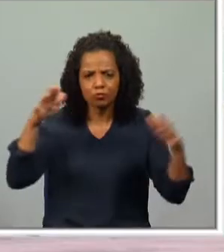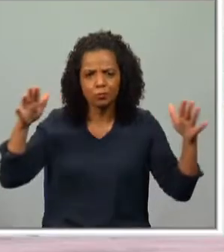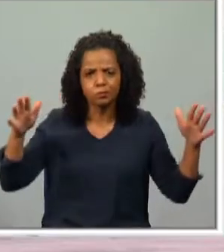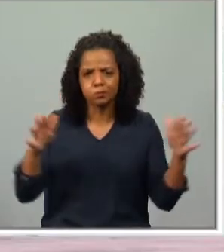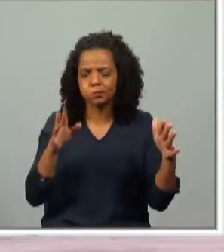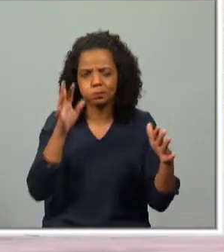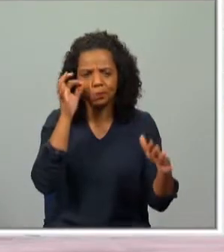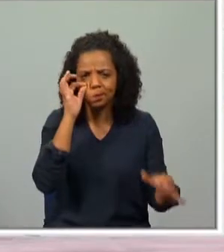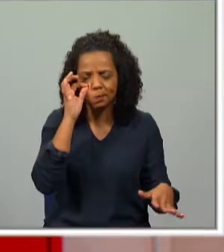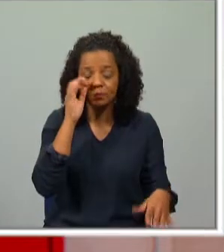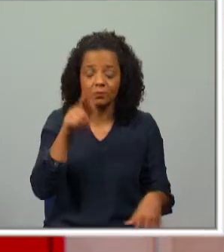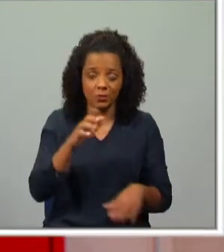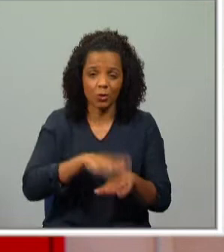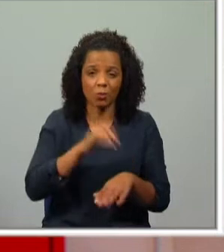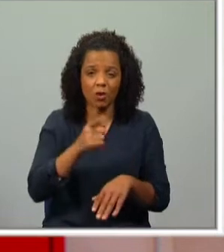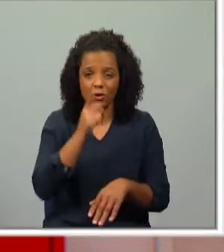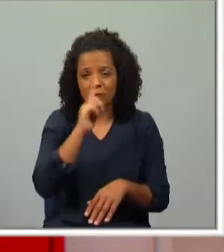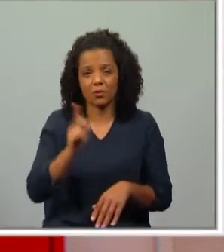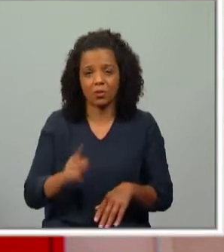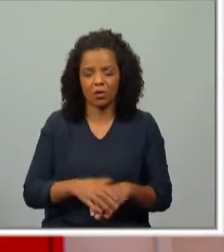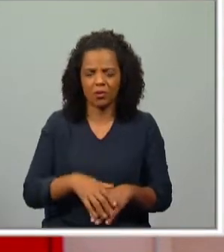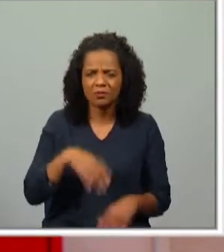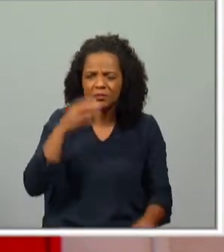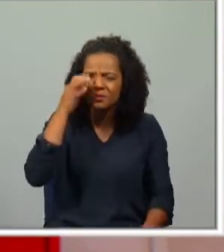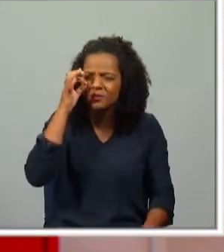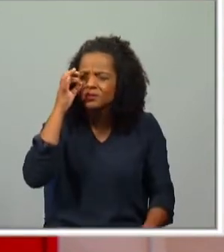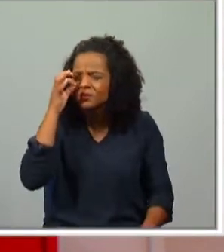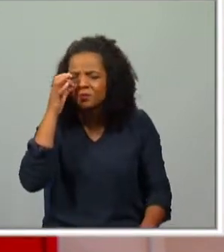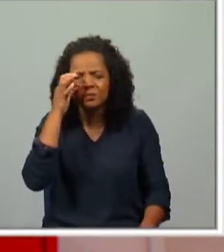que mais um efeito do petróleo não é ela não via porque tinha os olhos cobertos 油的另一種效果不是她我看不見，因為我的眼睛被遮住了